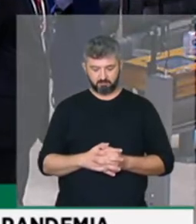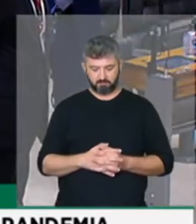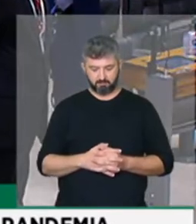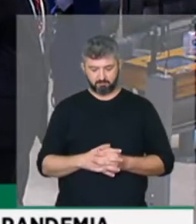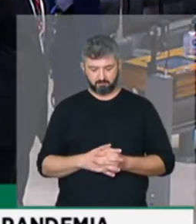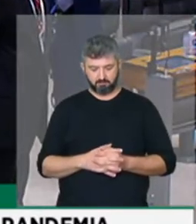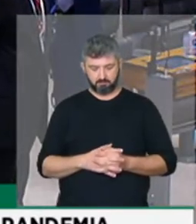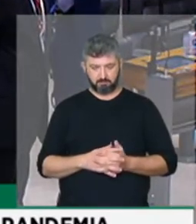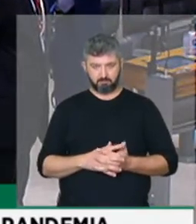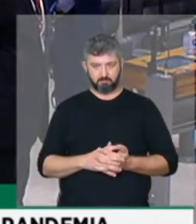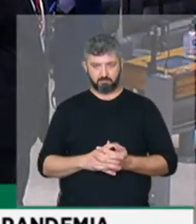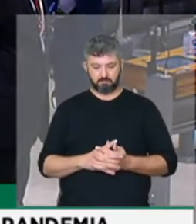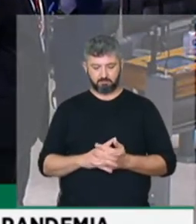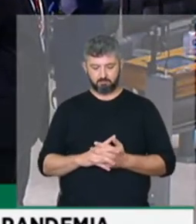TEXTO DA CÂMARA. -- [DEPUTADA]: SIM AO